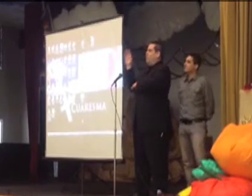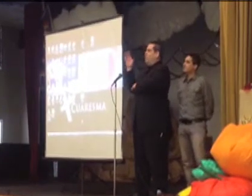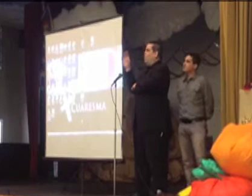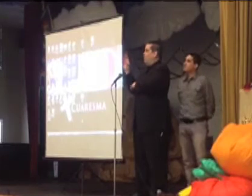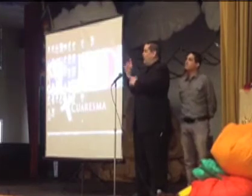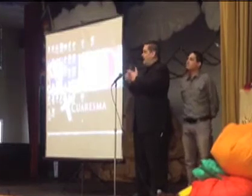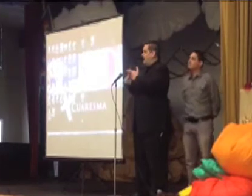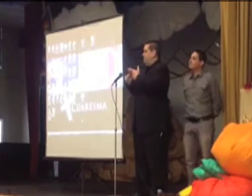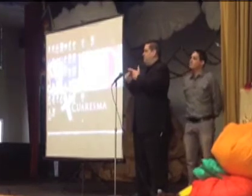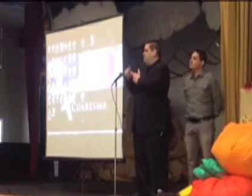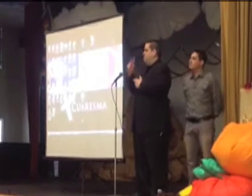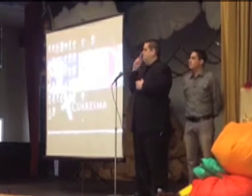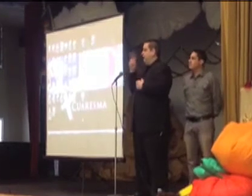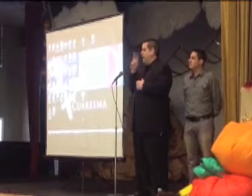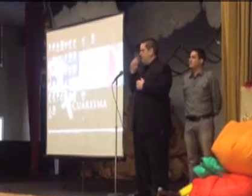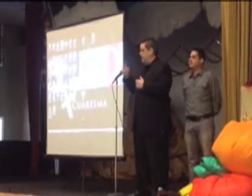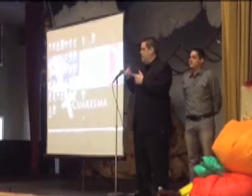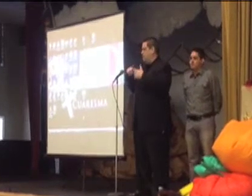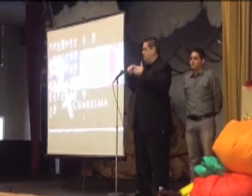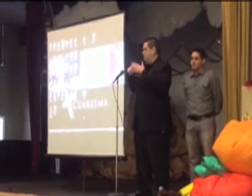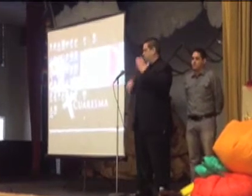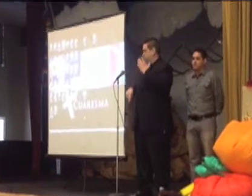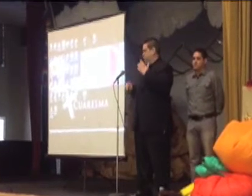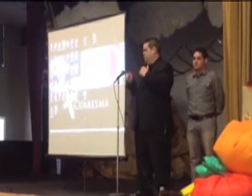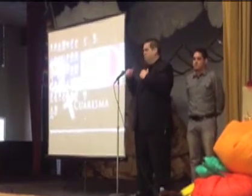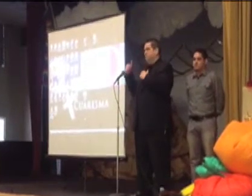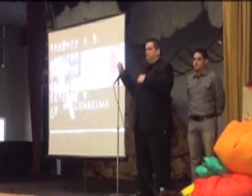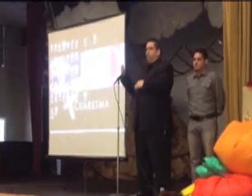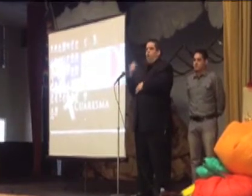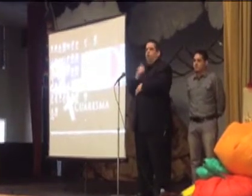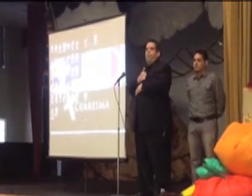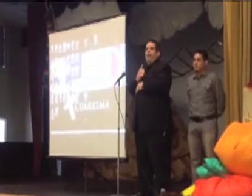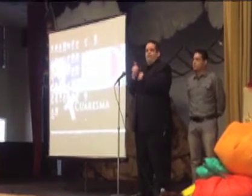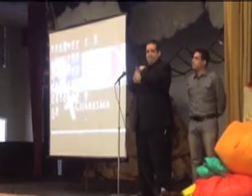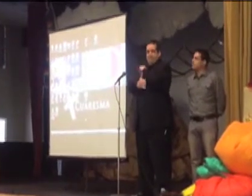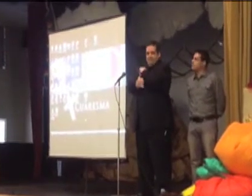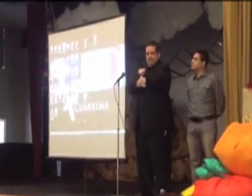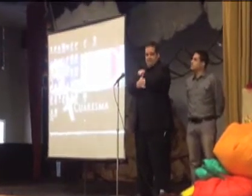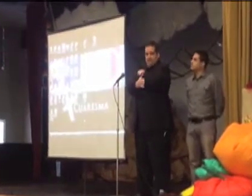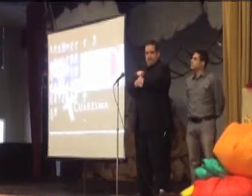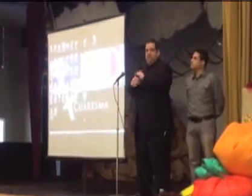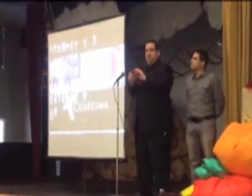de Colombia, México, de otros países, ¿verdad?